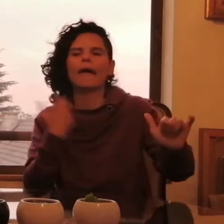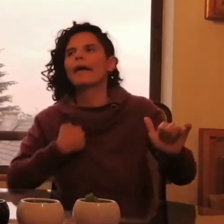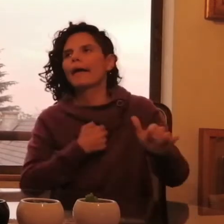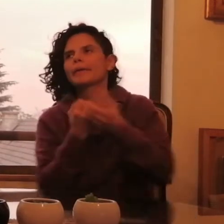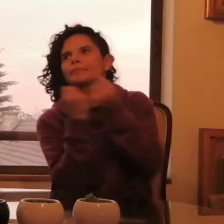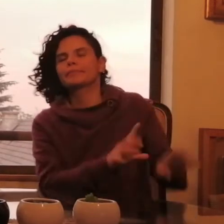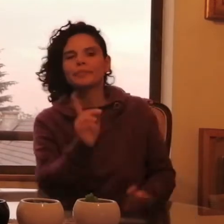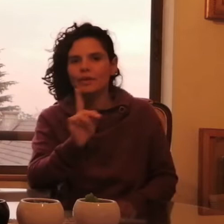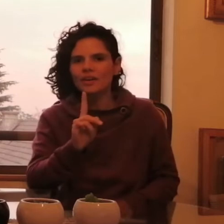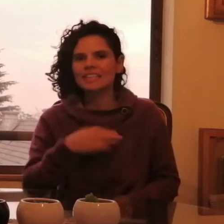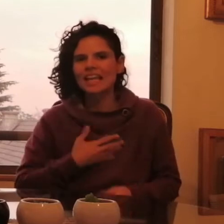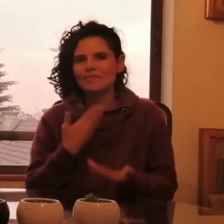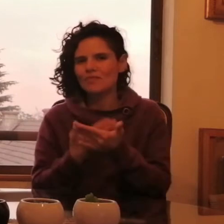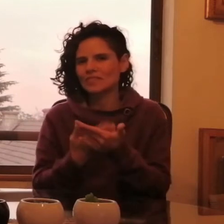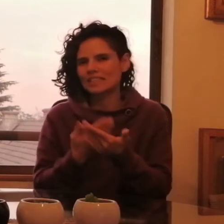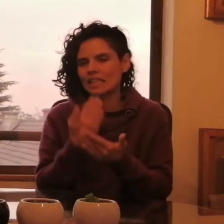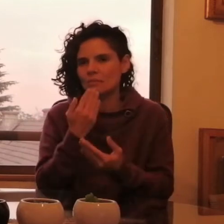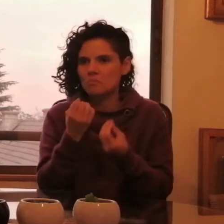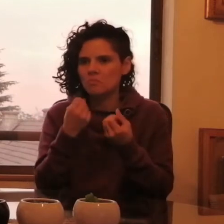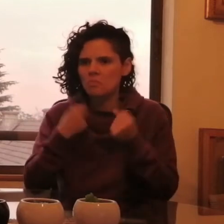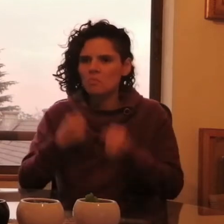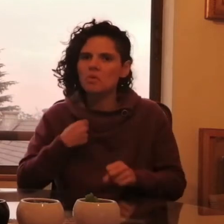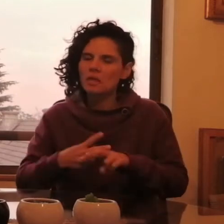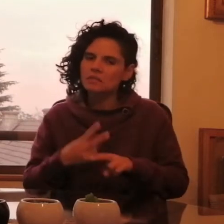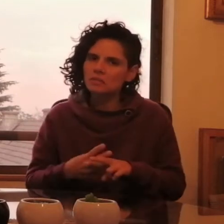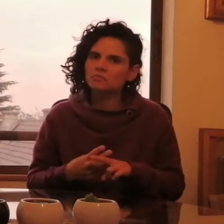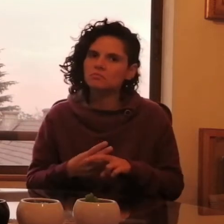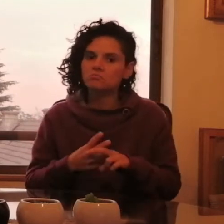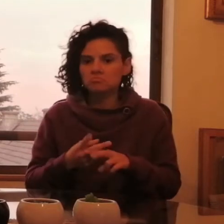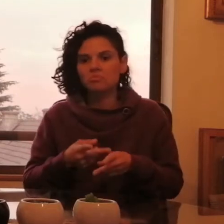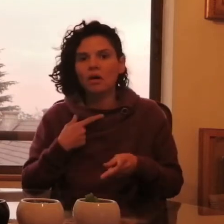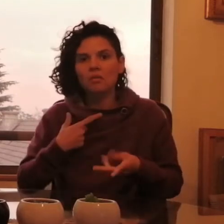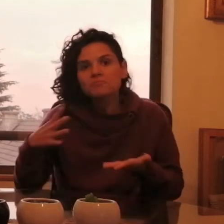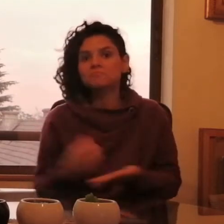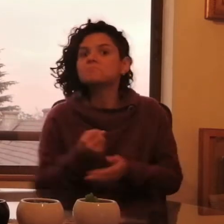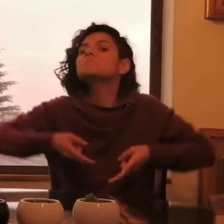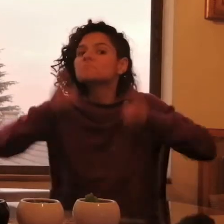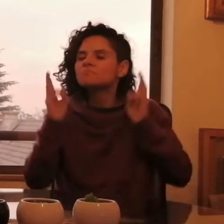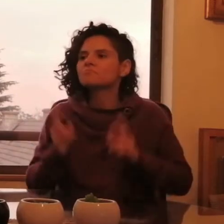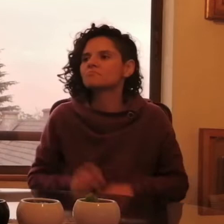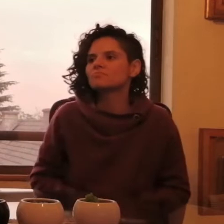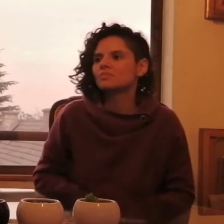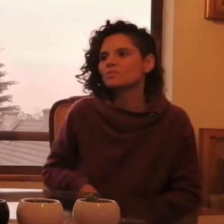pero era cómo aprovechar un poco que podía hacerlo y lo hice - pero no nos va a